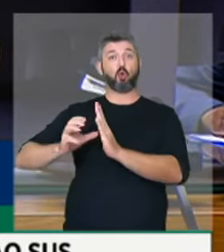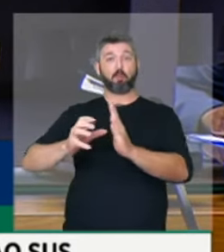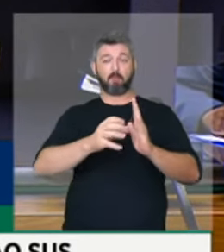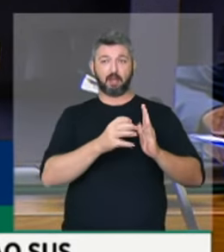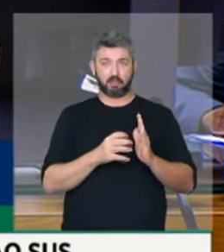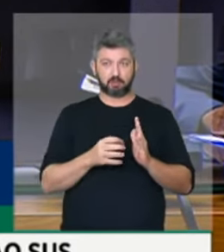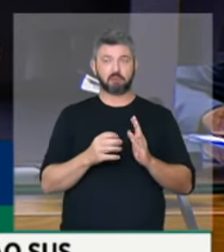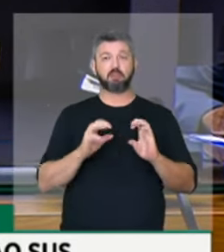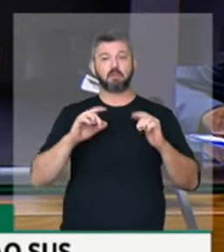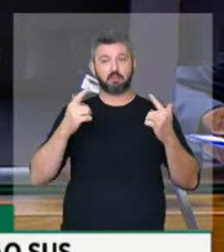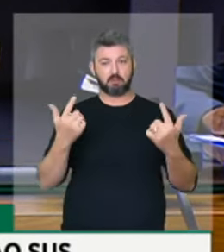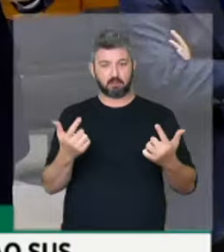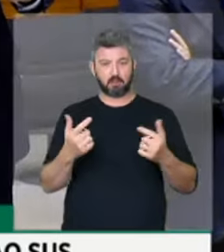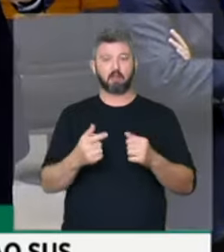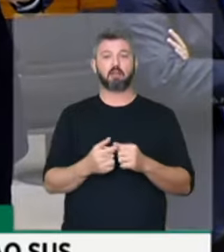TODOS OS DESTAQUES QUE ESTAVAM PENDENTES DE VOTAÇÃO. ESTÁ